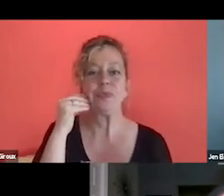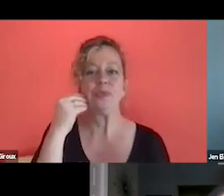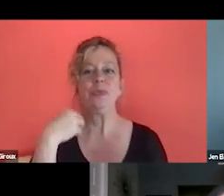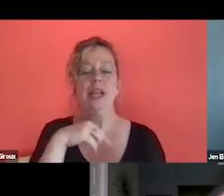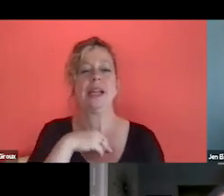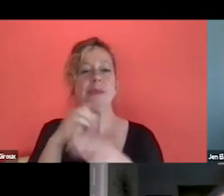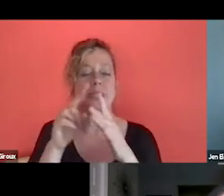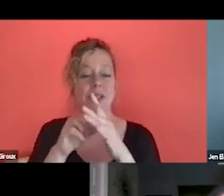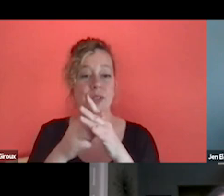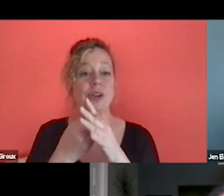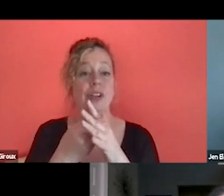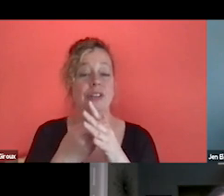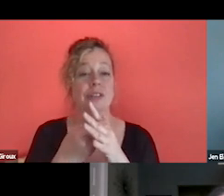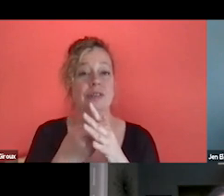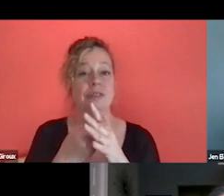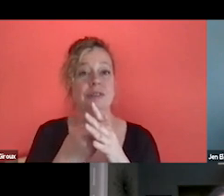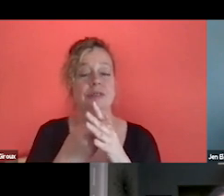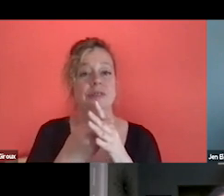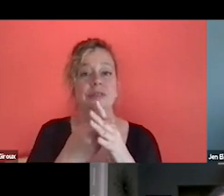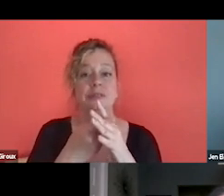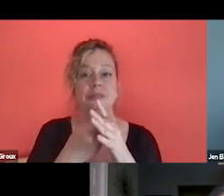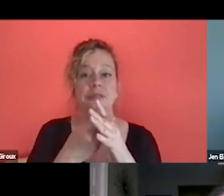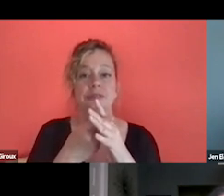voy a abrir